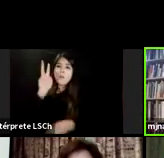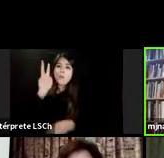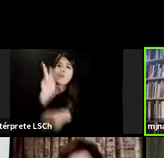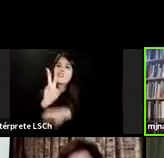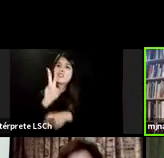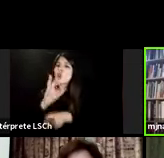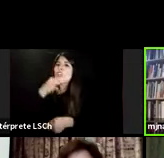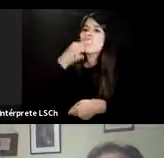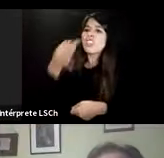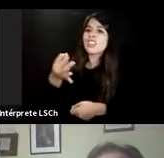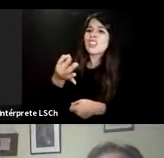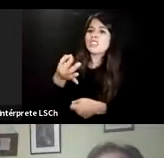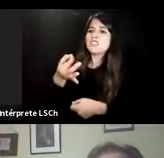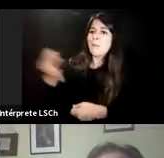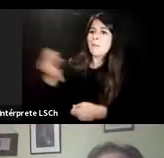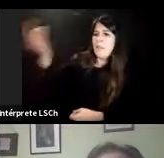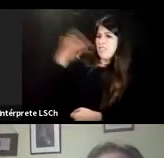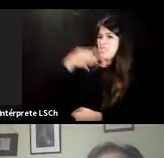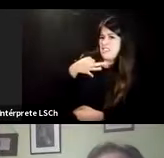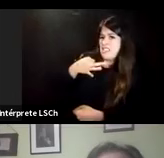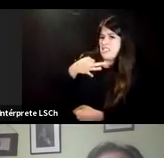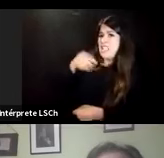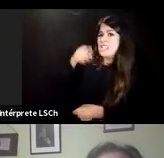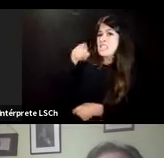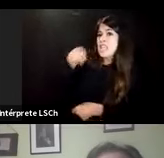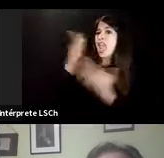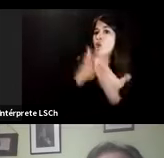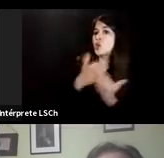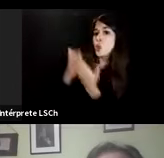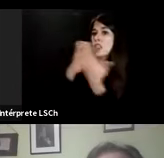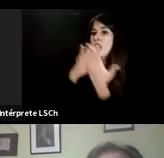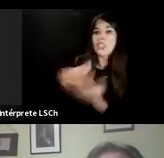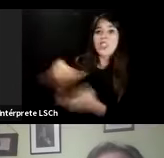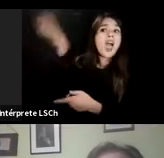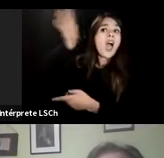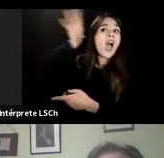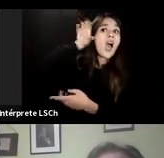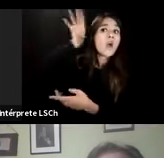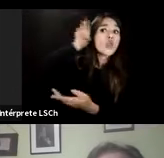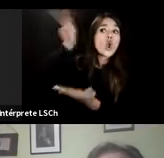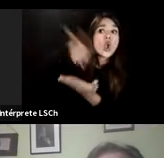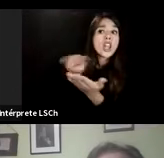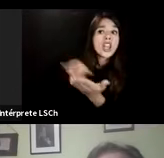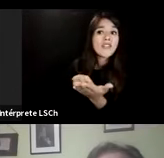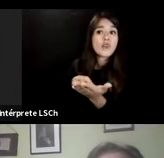que si un estudiante se lee el audiolibro de una novela